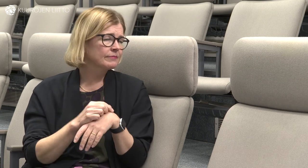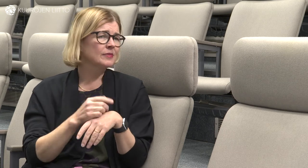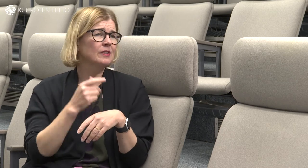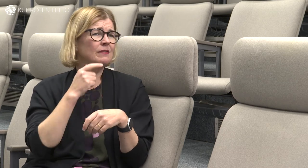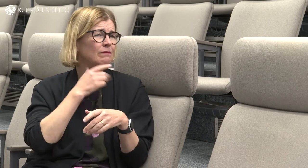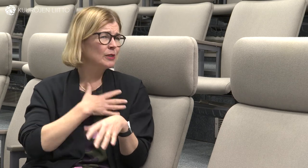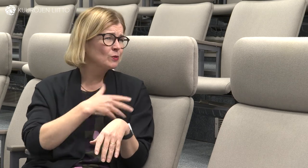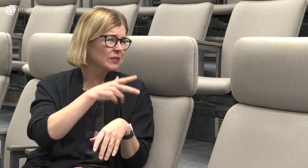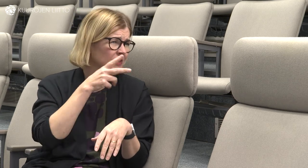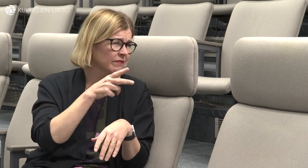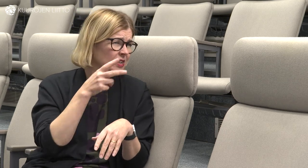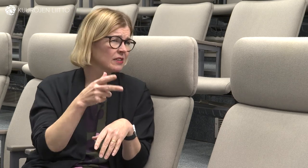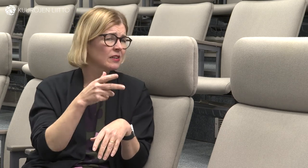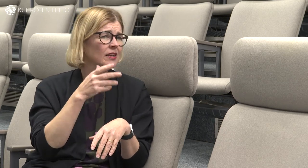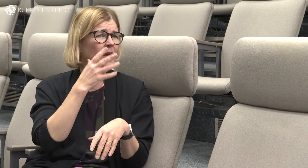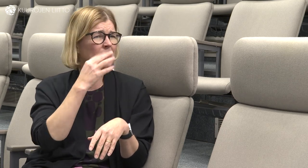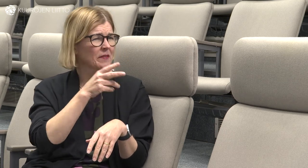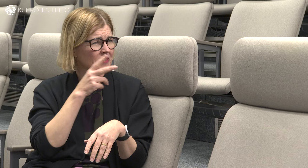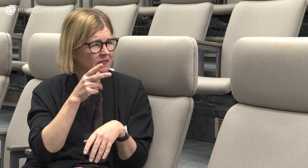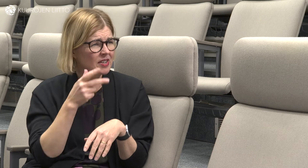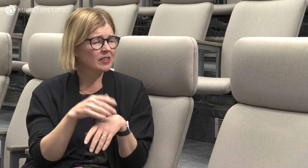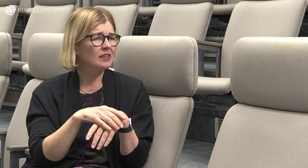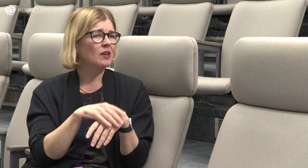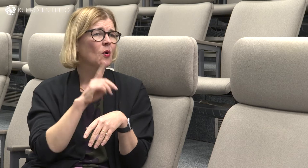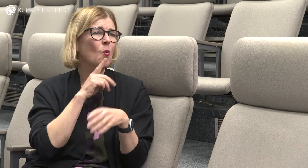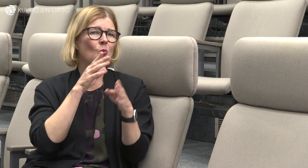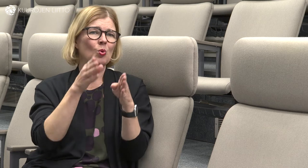jotka liittyivät niin fyysiseen kuin henkiseen väkivaltaan, -